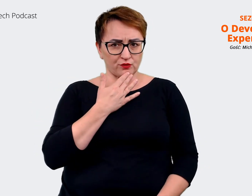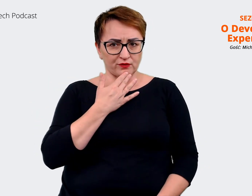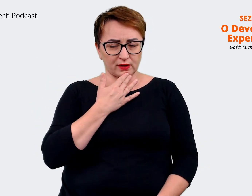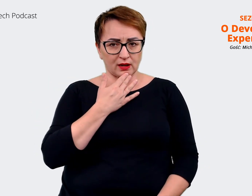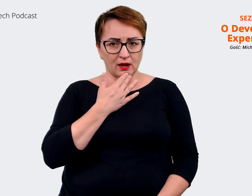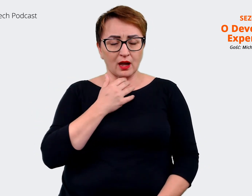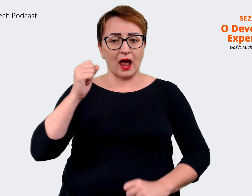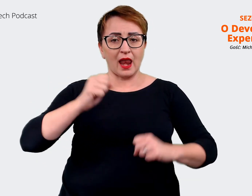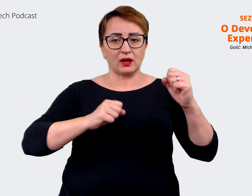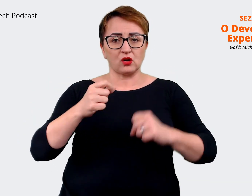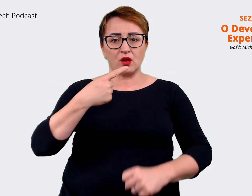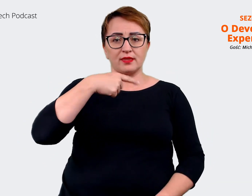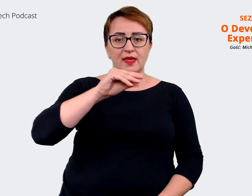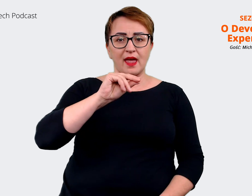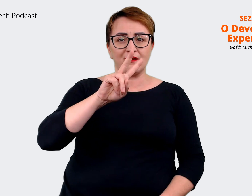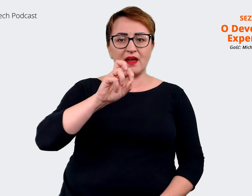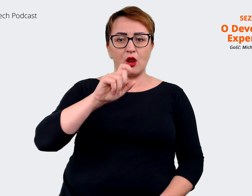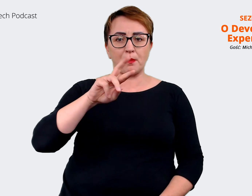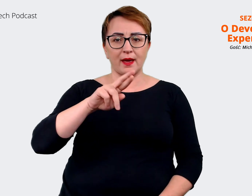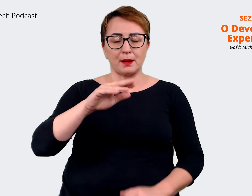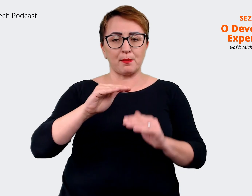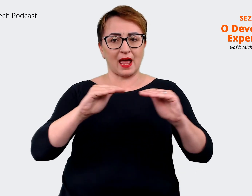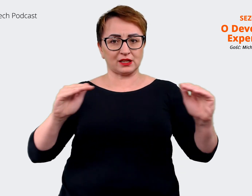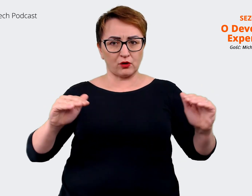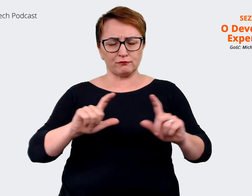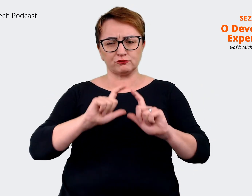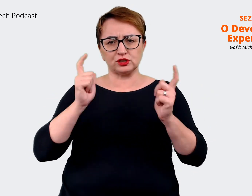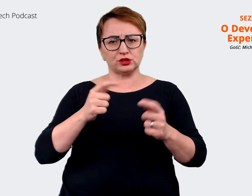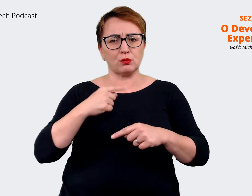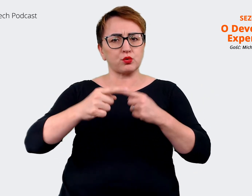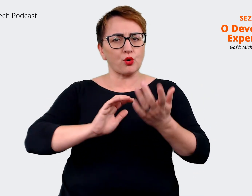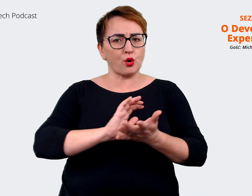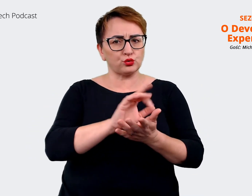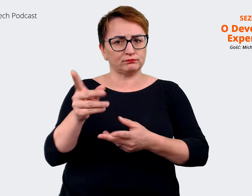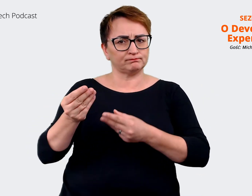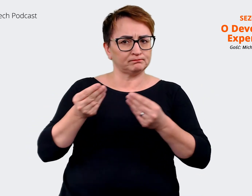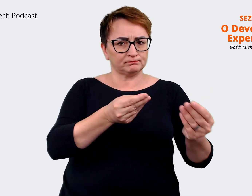Platform, że te wszystkie produkty, które wy dostarczacie, mają pomóc. Skąd faktycznie wiecie,